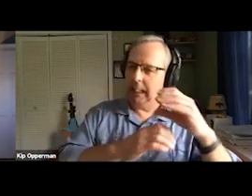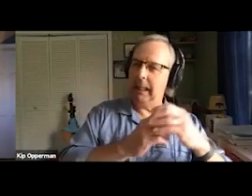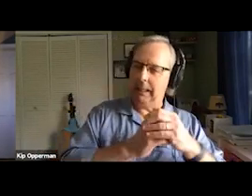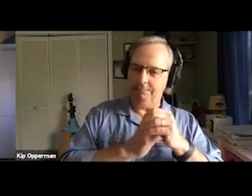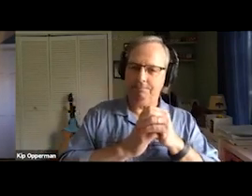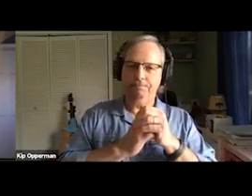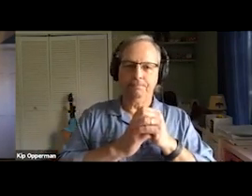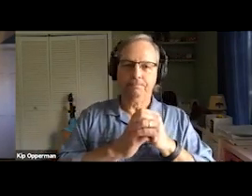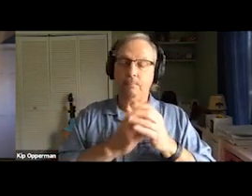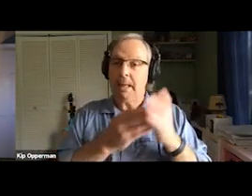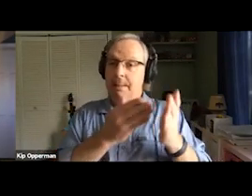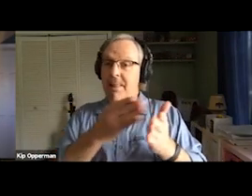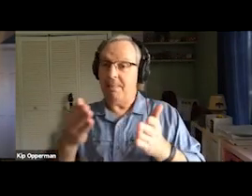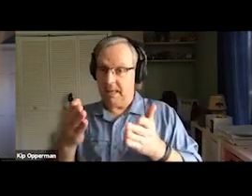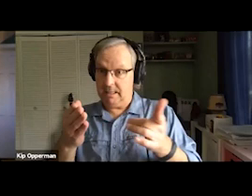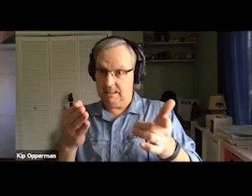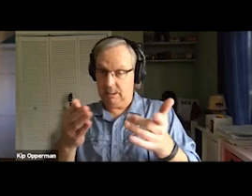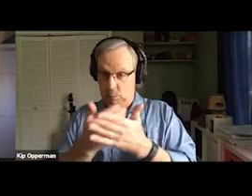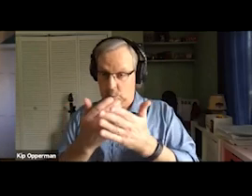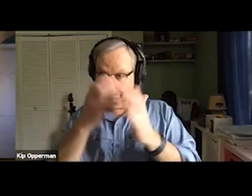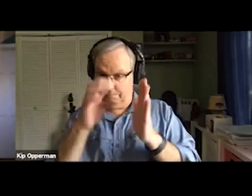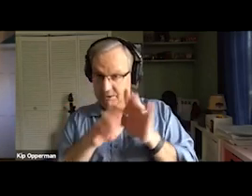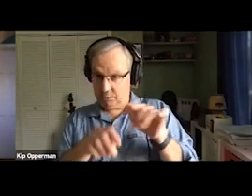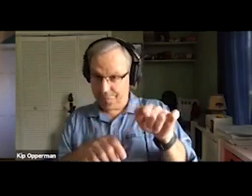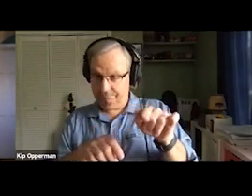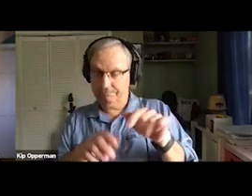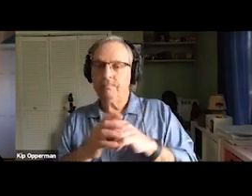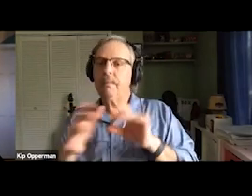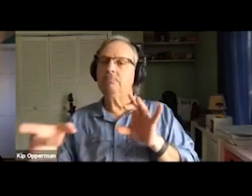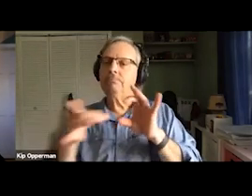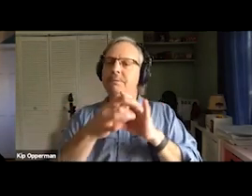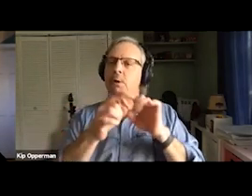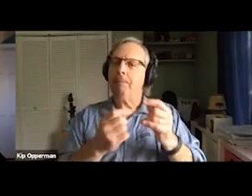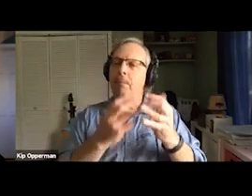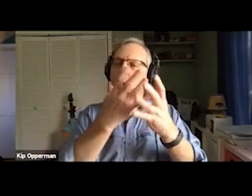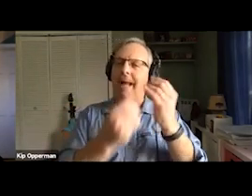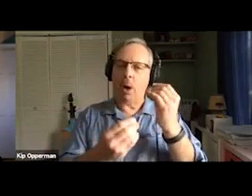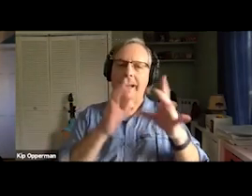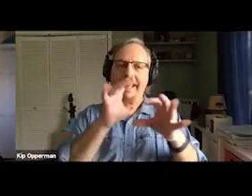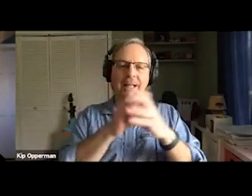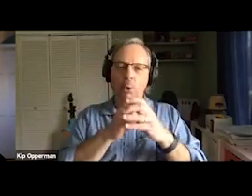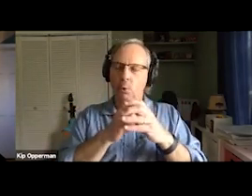Algunas de las cosas que sabemos que se refieren a por qué ocurre el agotamiento incluyen la falta de apoyo